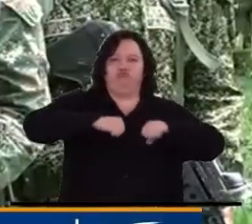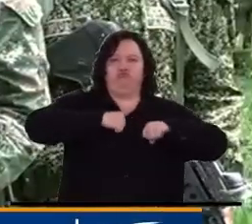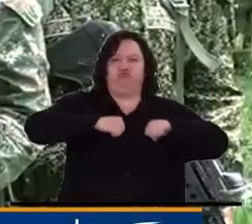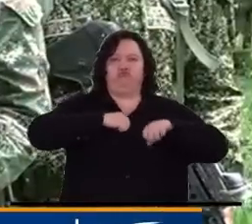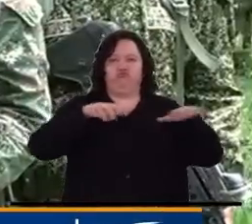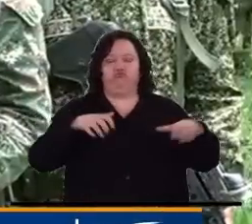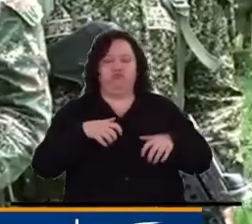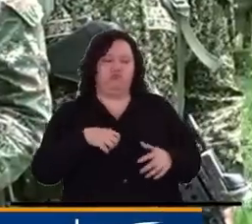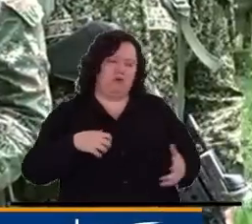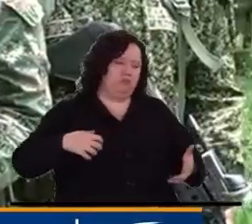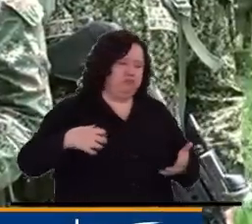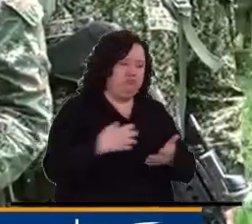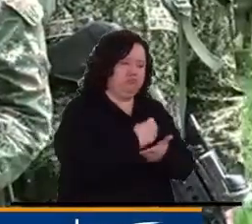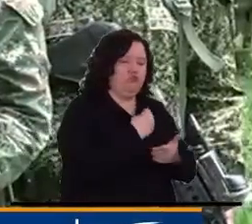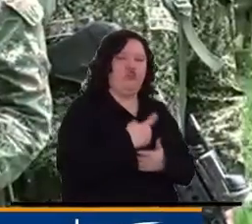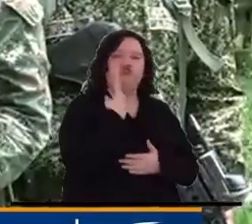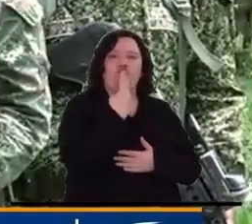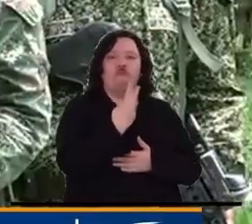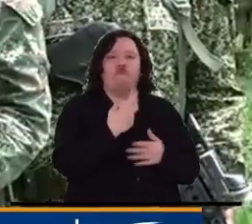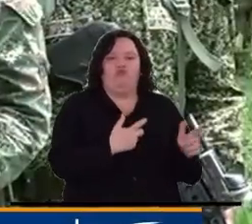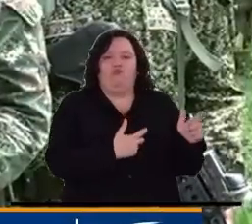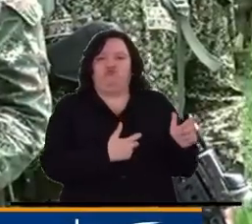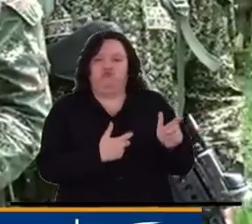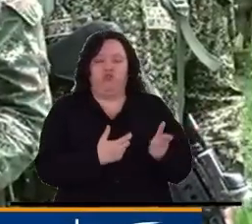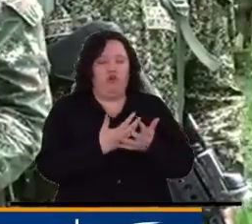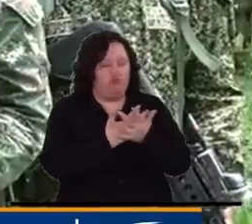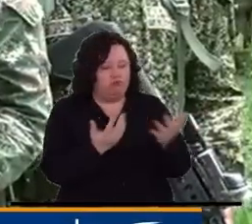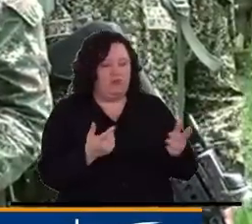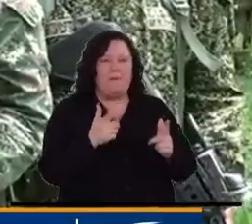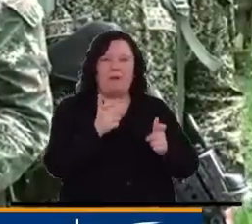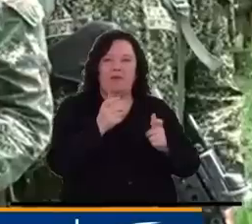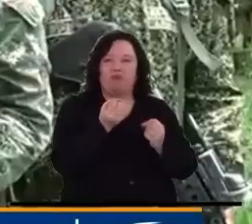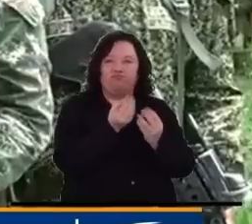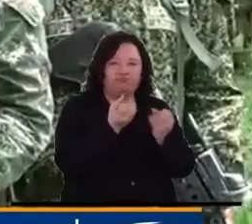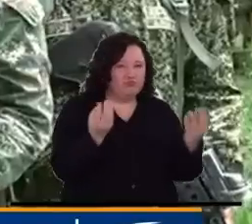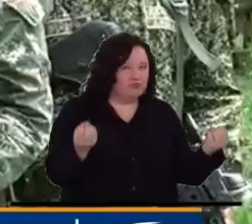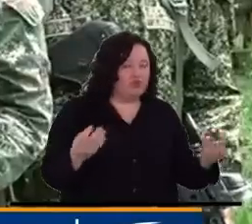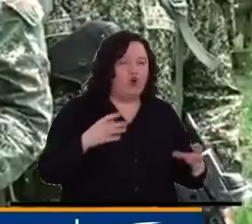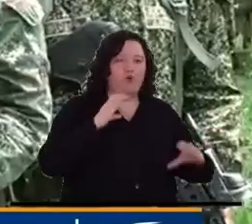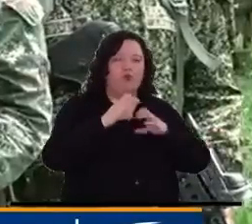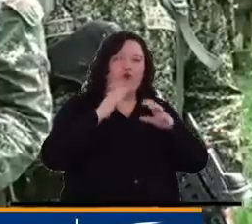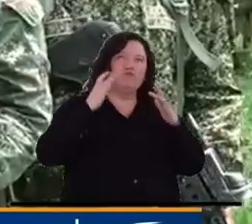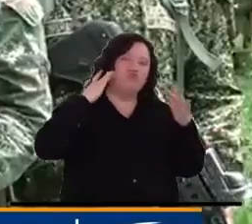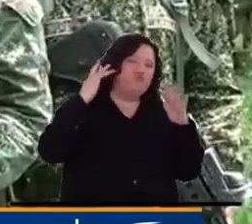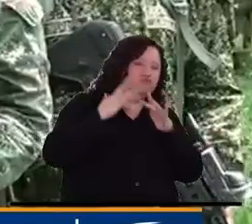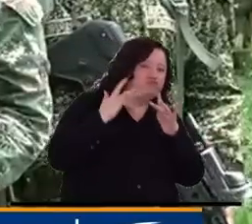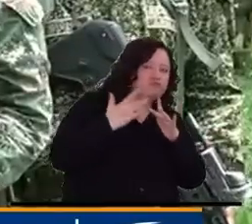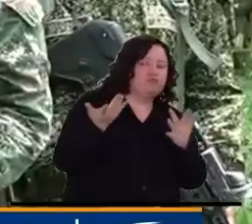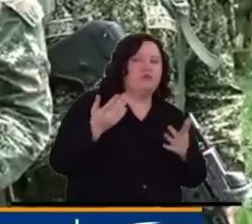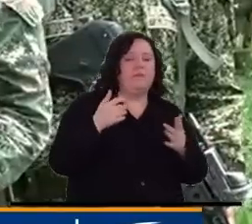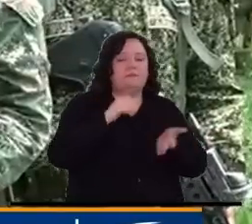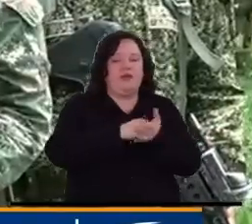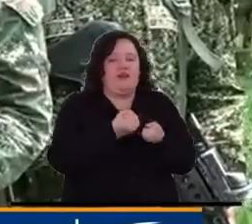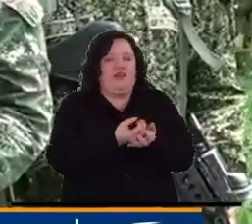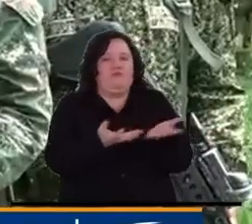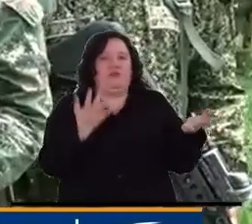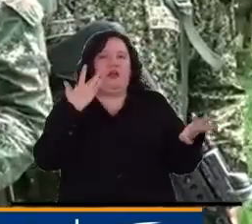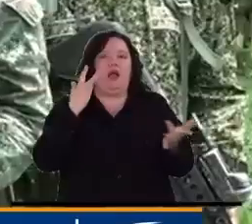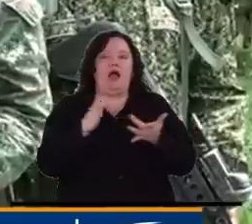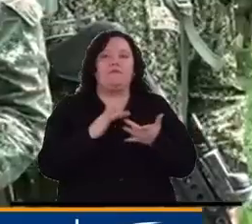militar, fue trasladado en helicóptero a un centro asistencial. )) Durante las operaciones se